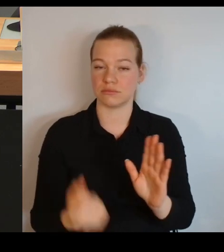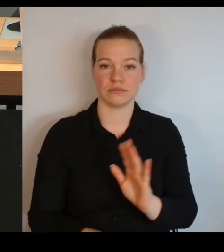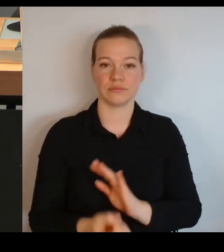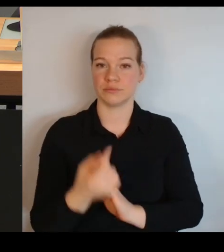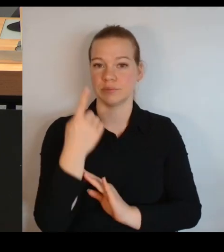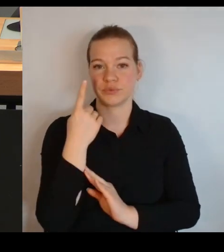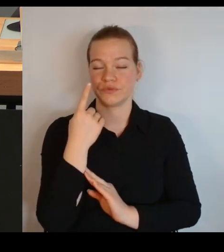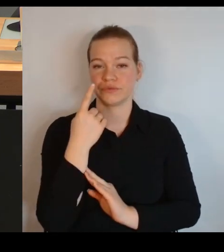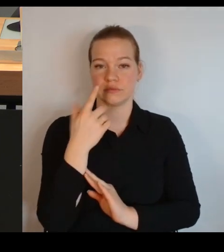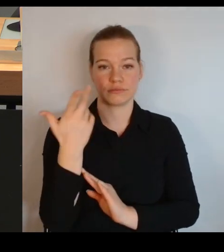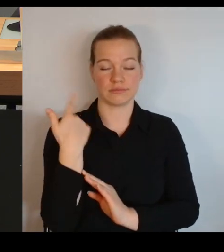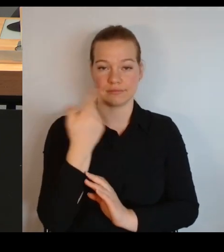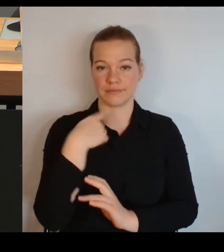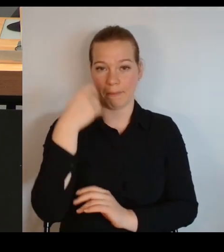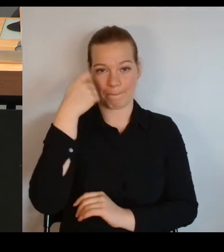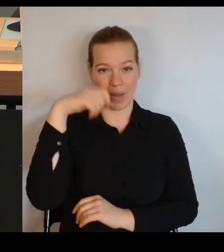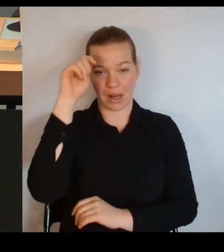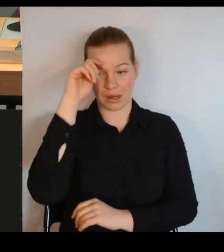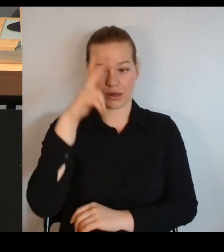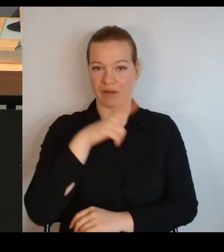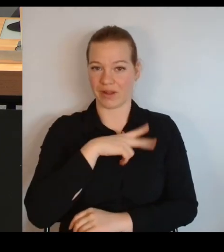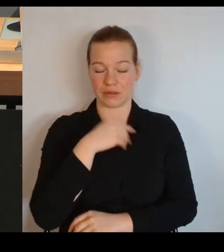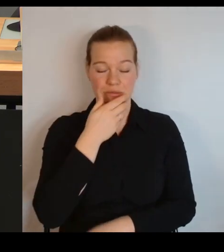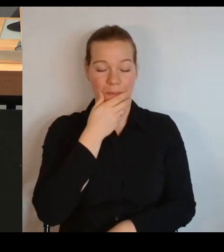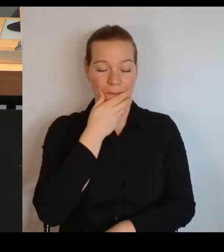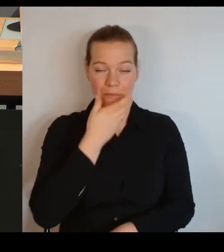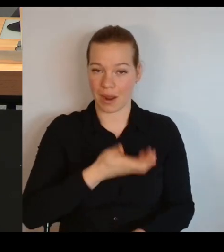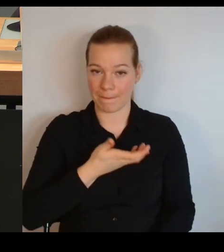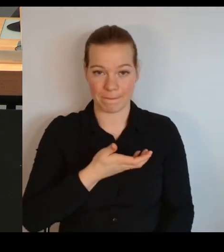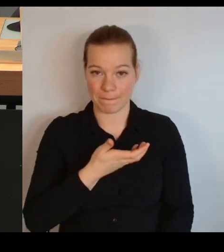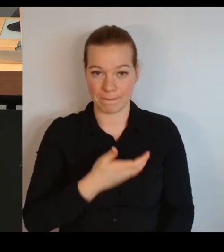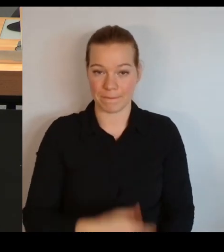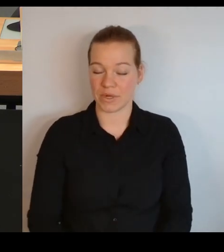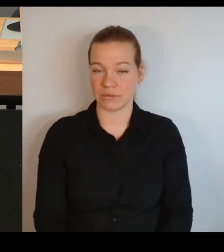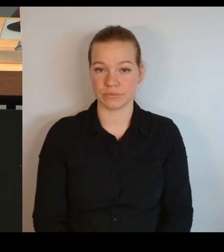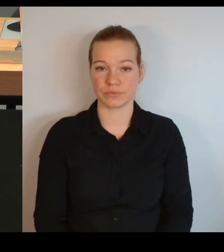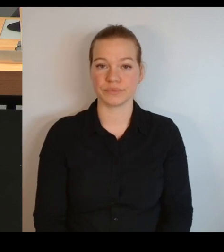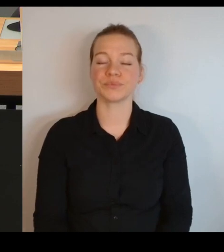Ich zitiere ich zitiere mit Erlaubnis der Präsidentin.